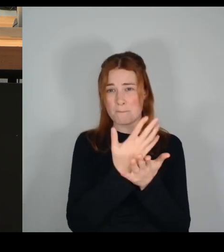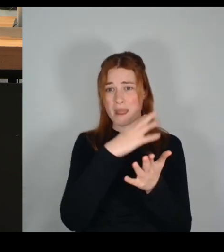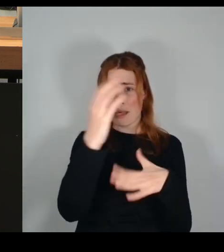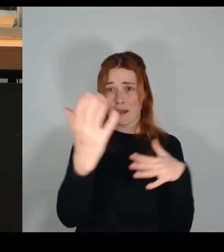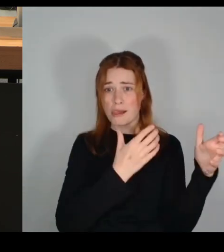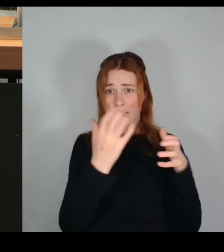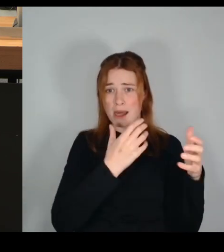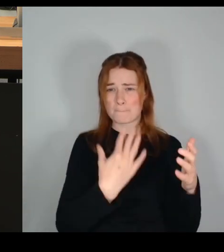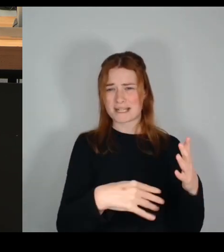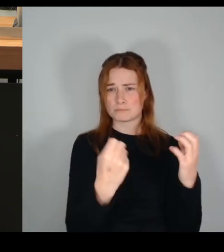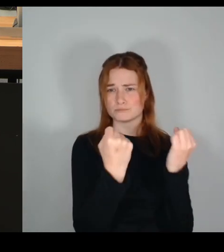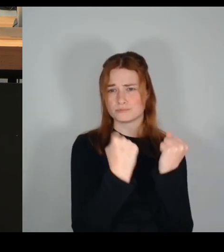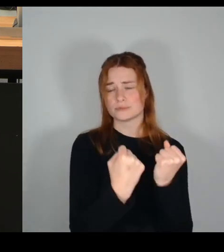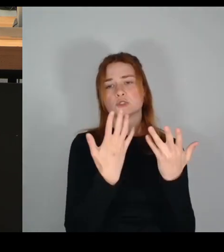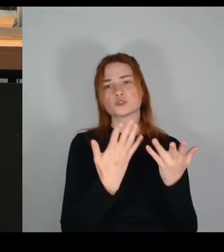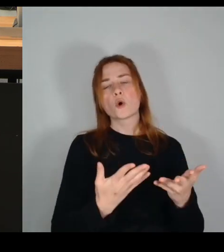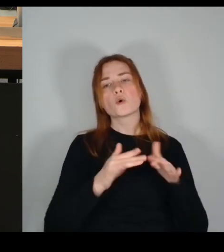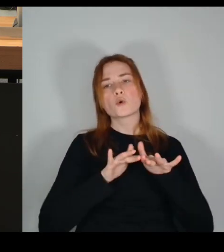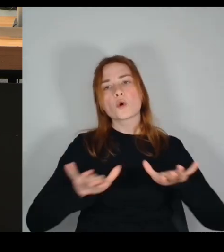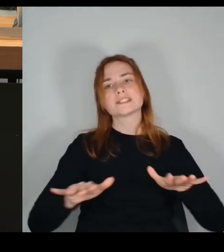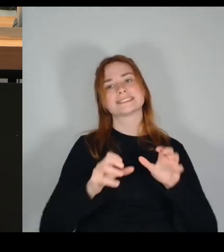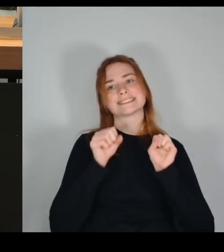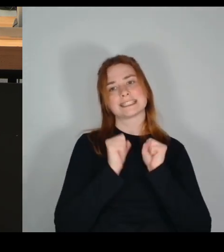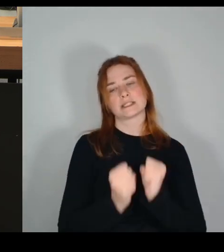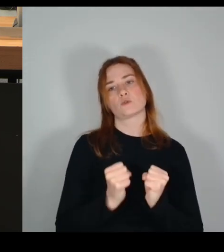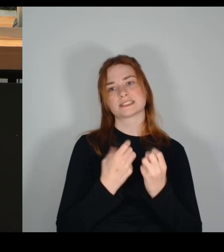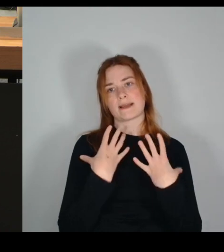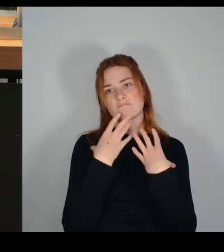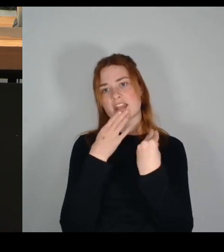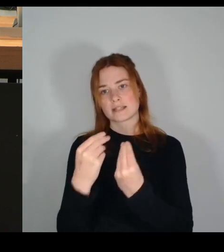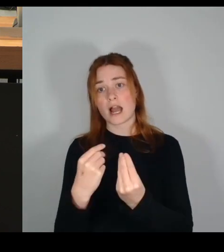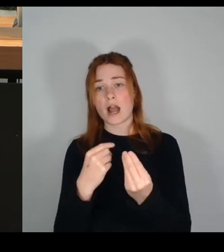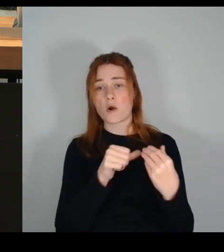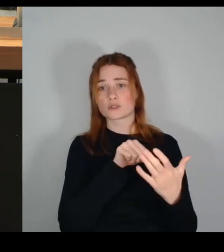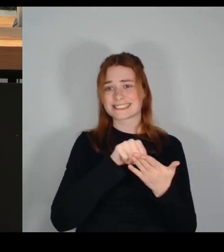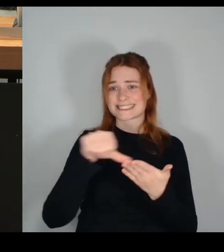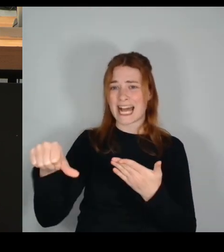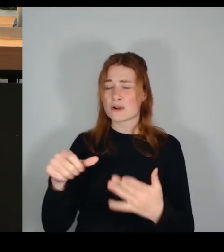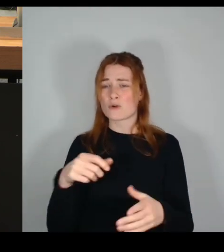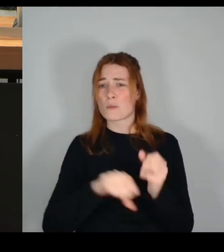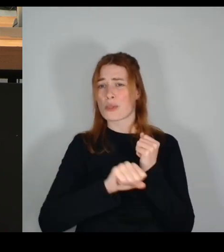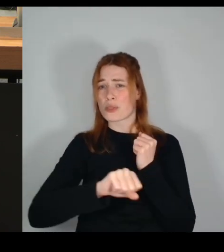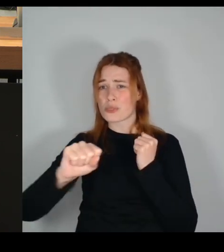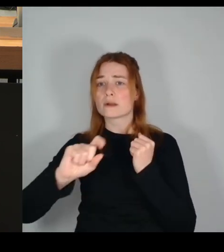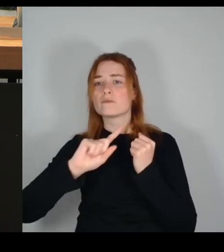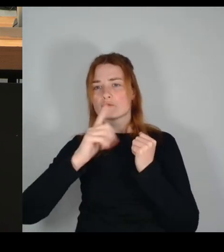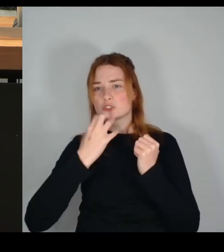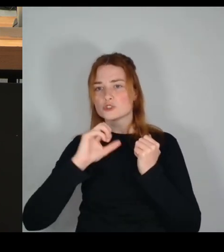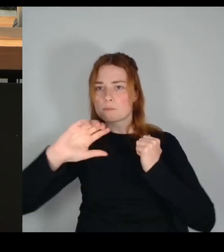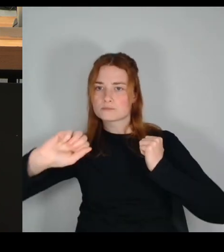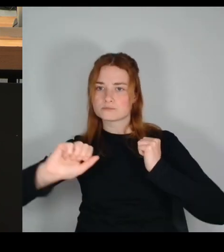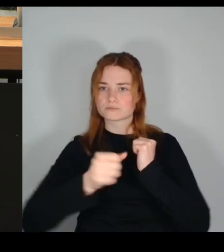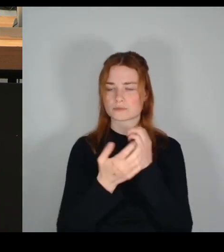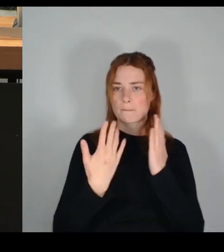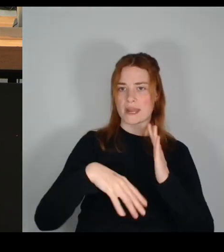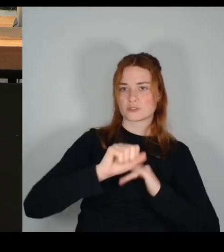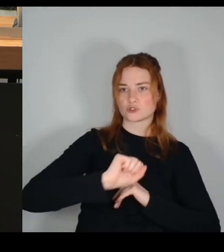Auszahlung von Leistungen warten müssen. Meine Damen und Herren, wir brauchen gerade in Zeiten knapper werdender